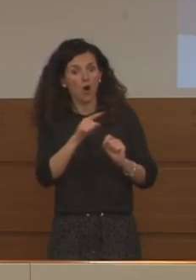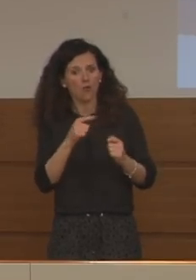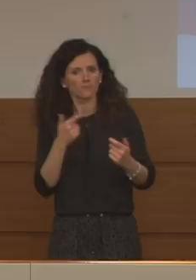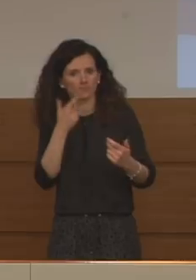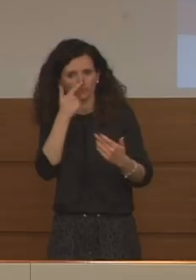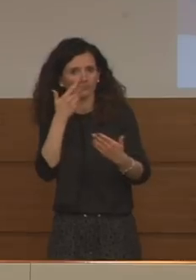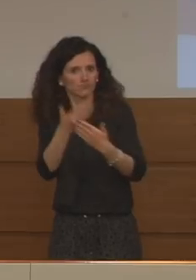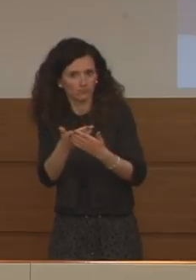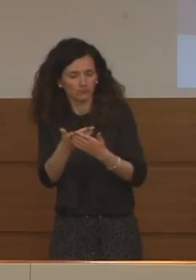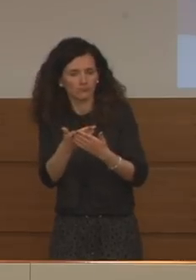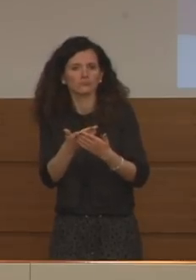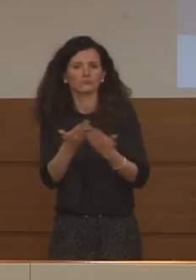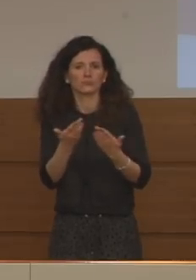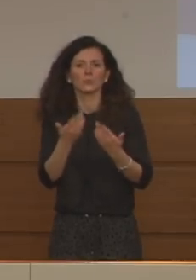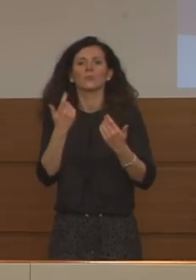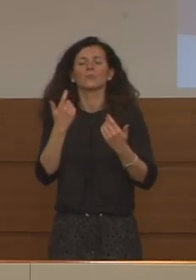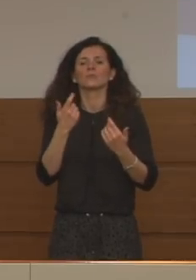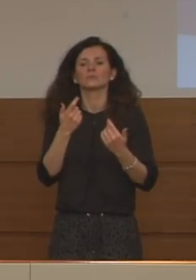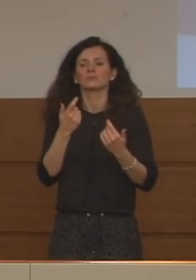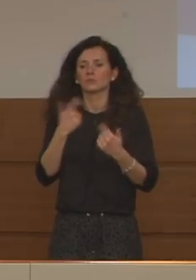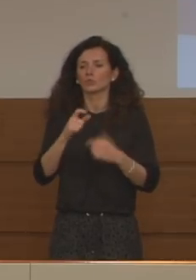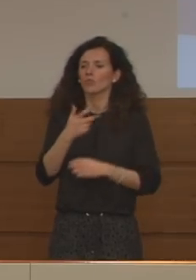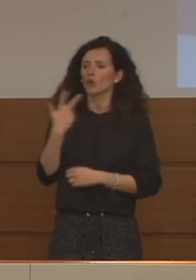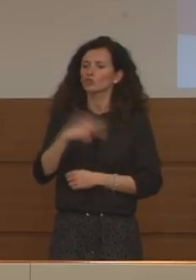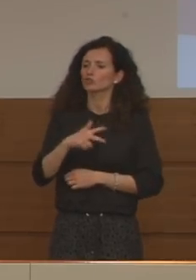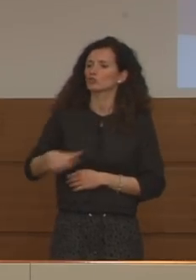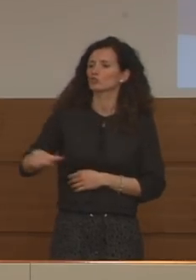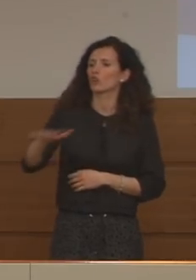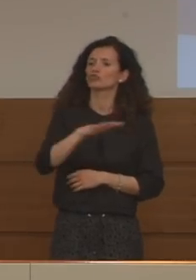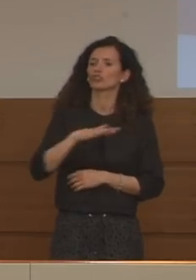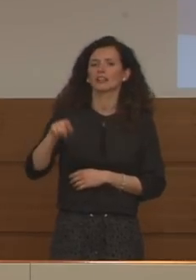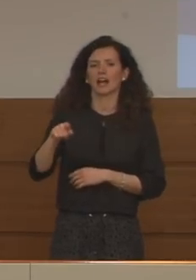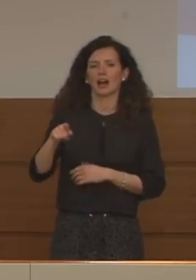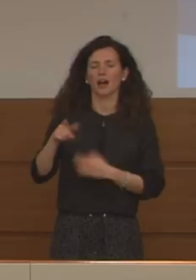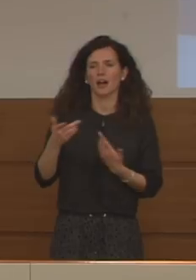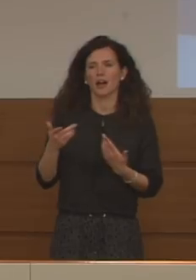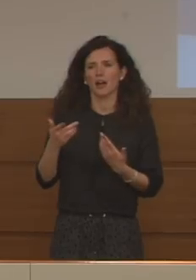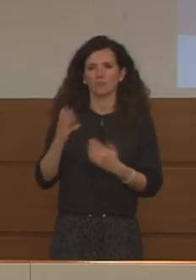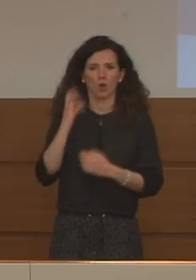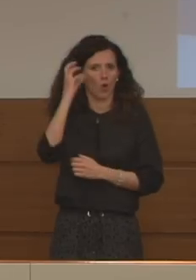da una parte la nostra società, di cui tutti siamo orgogliosi,